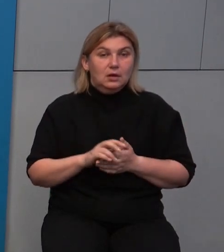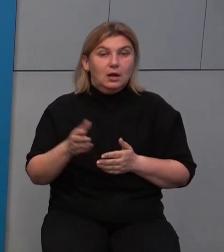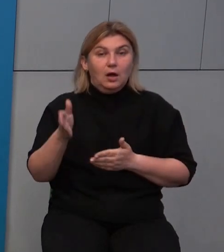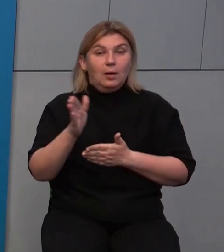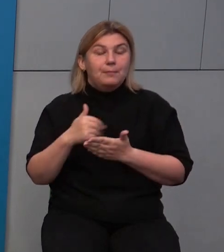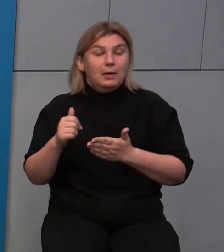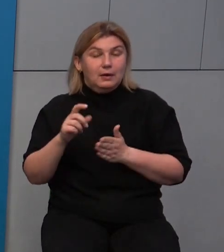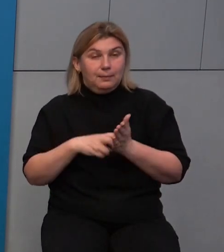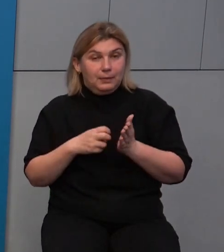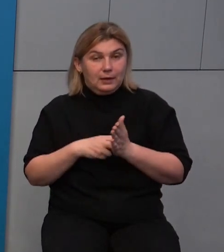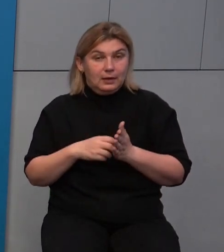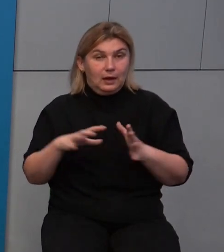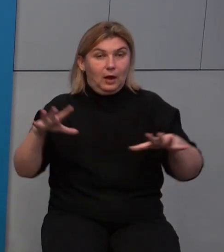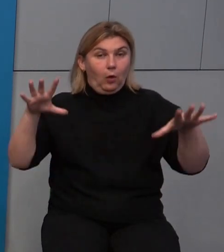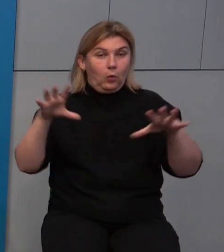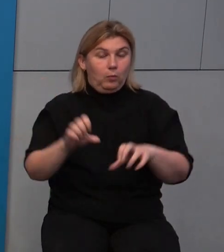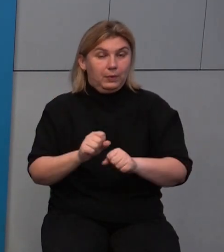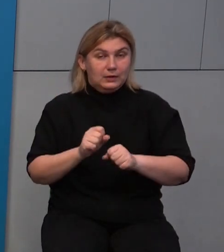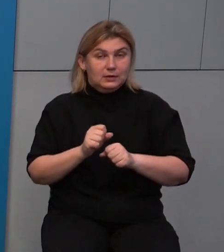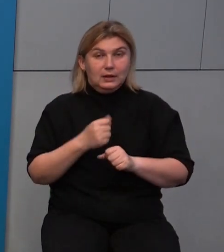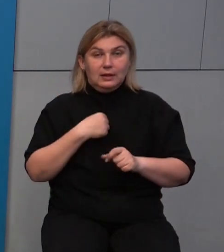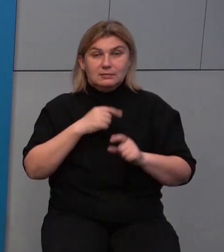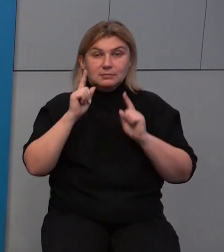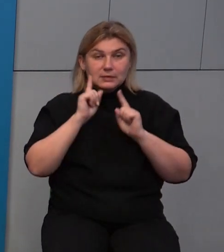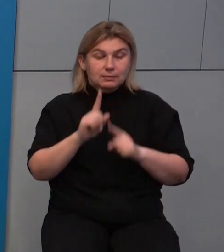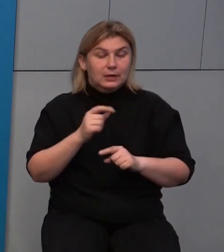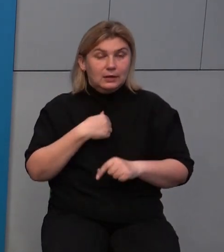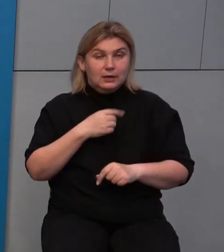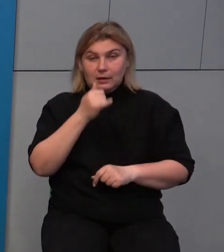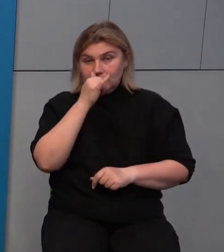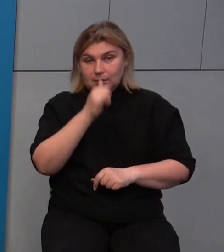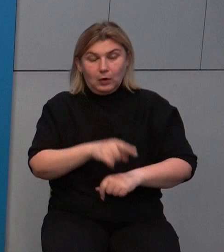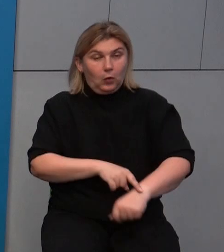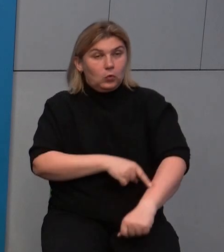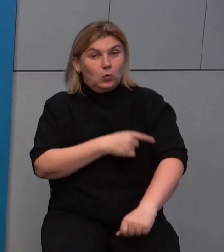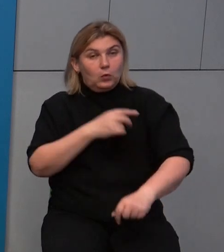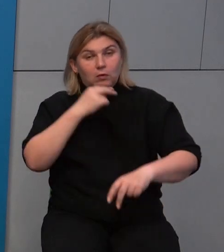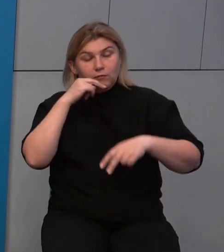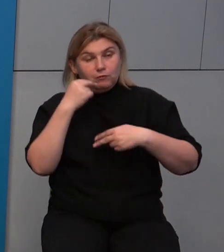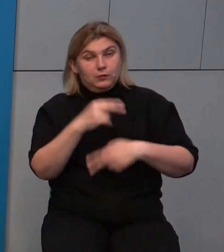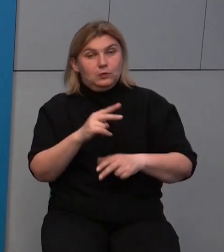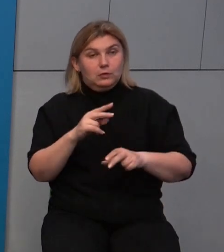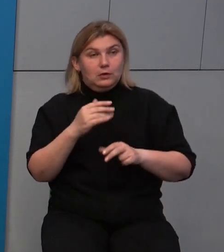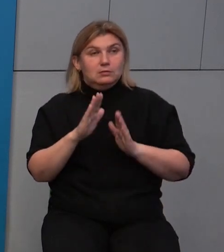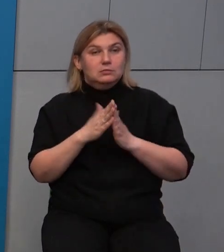to jest ten rozdział o okupacji. Ja naprawdę nie mogłam przez długi czas wrócić do tej książki mojej pierwszej,